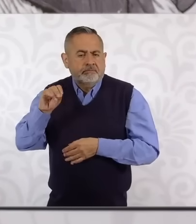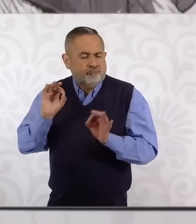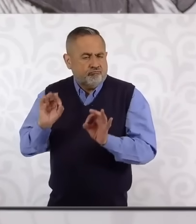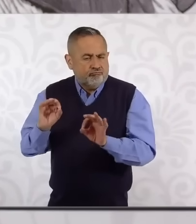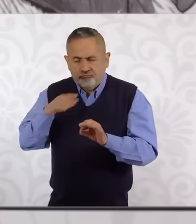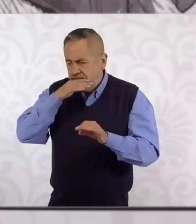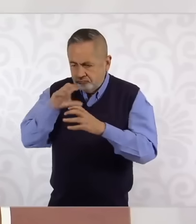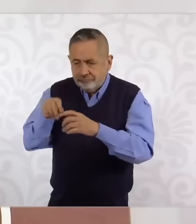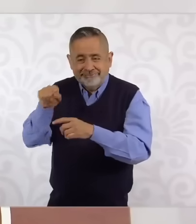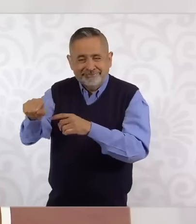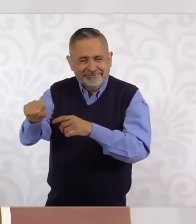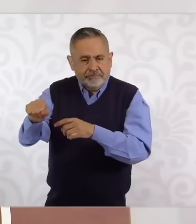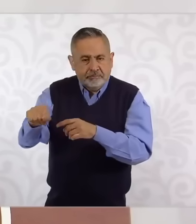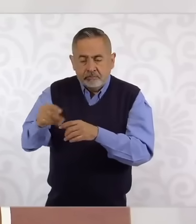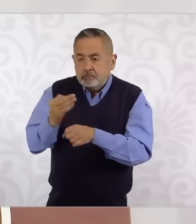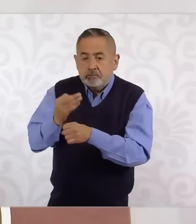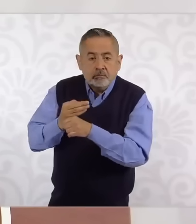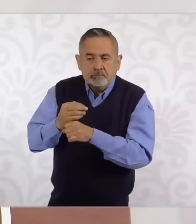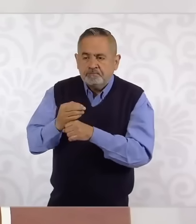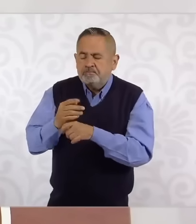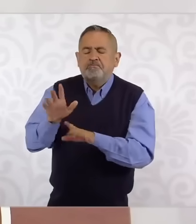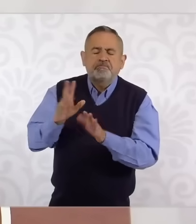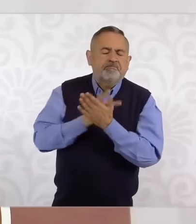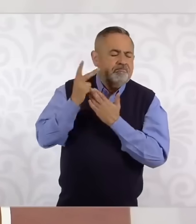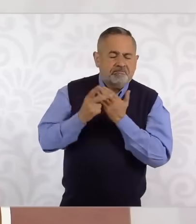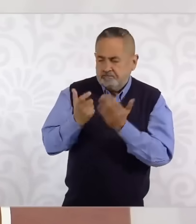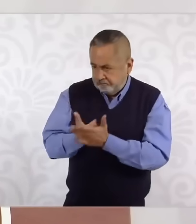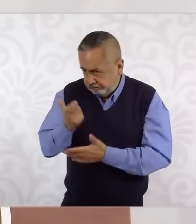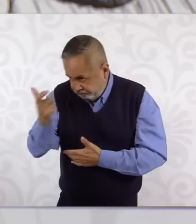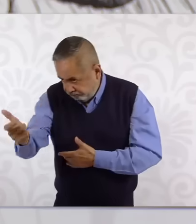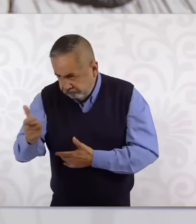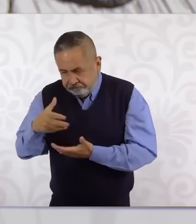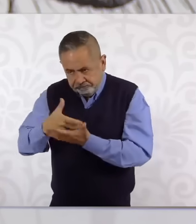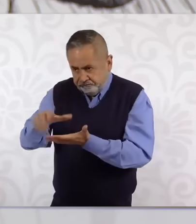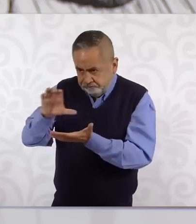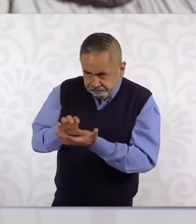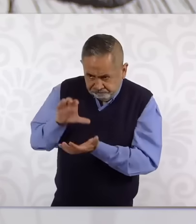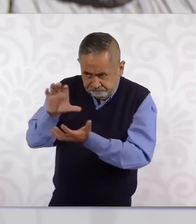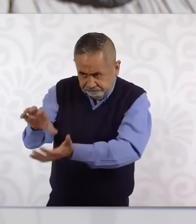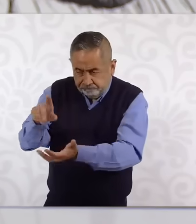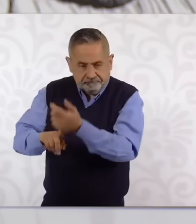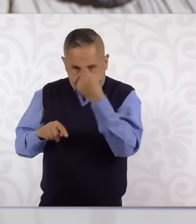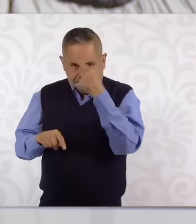Esos productores tienen hoy un programa especial que se llama Además de Producción